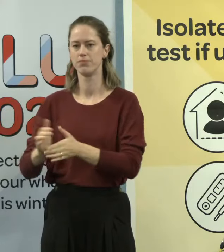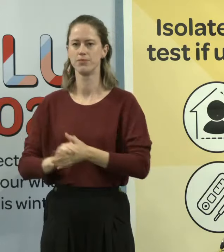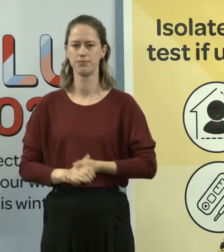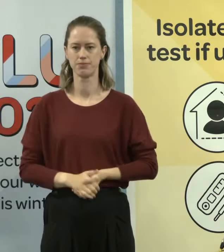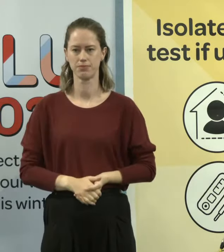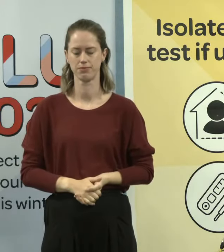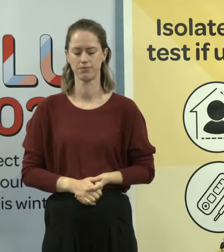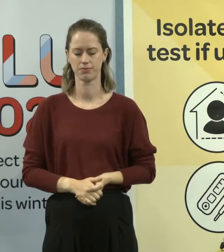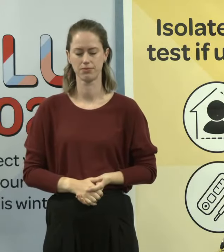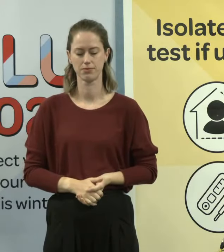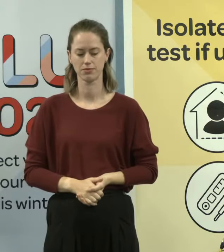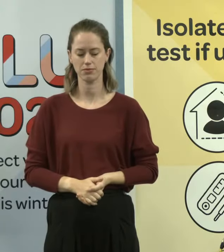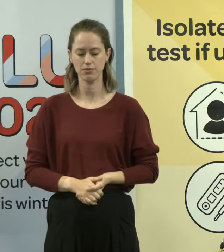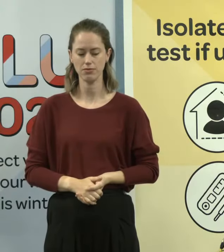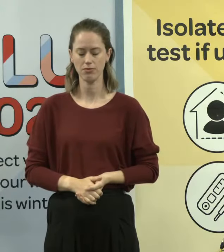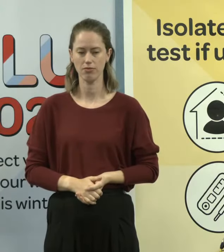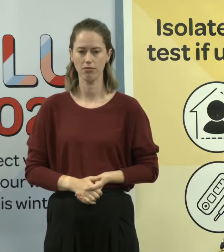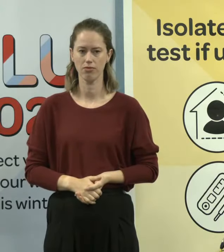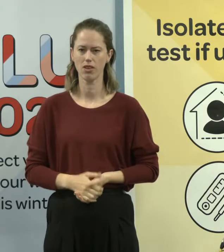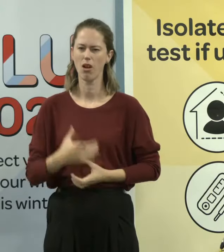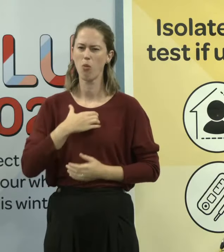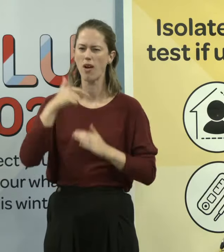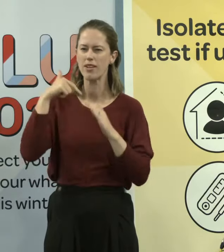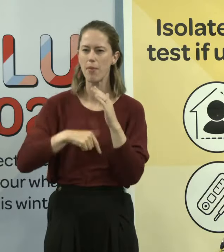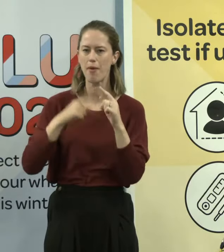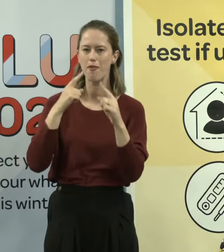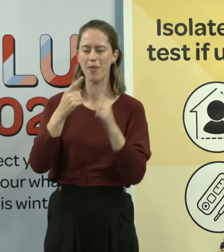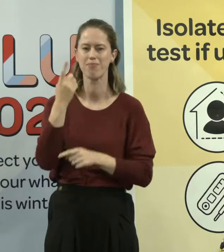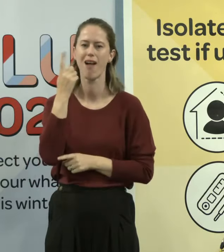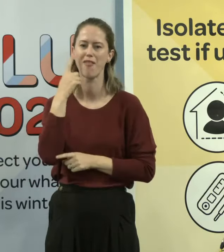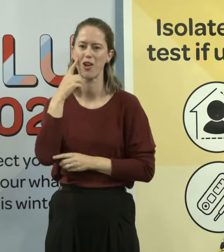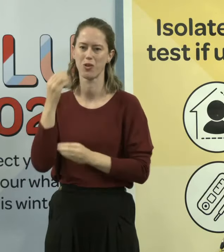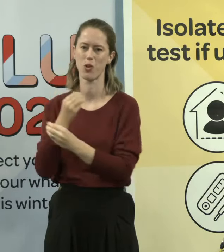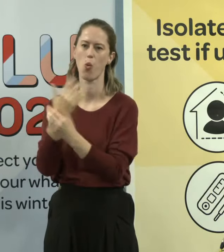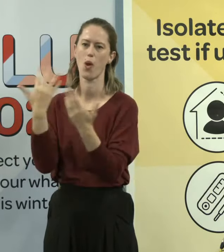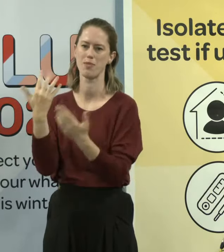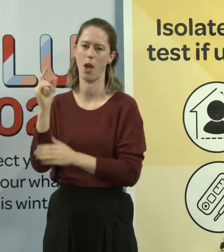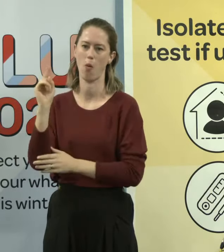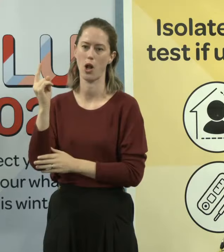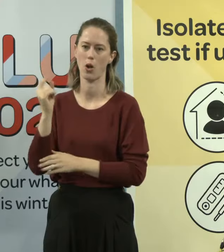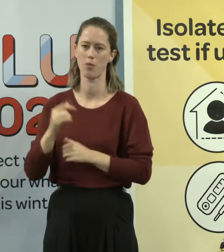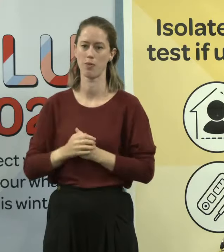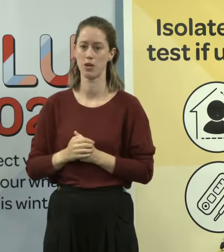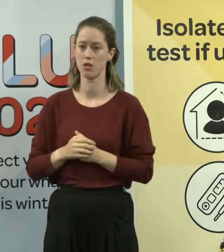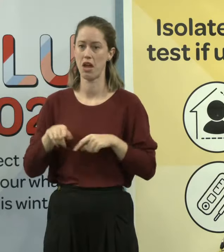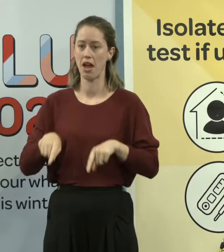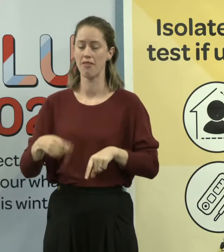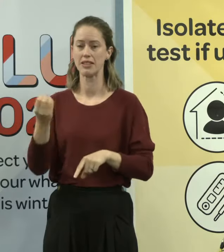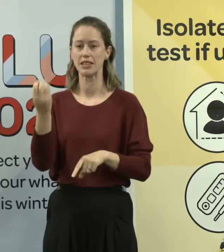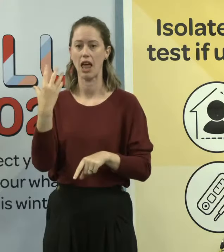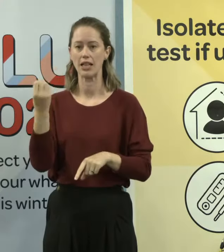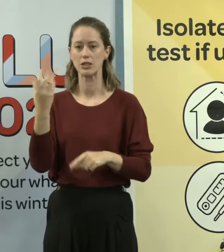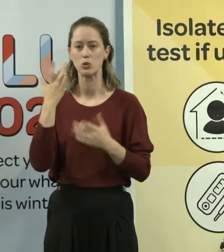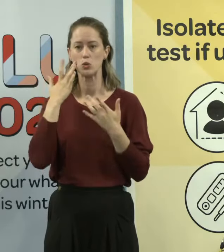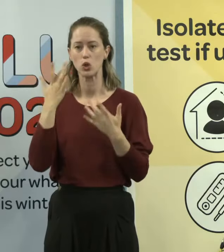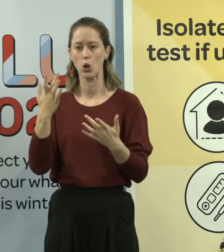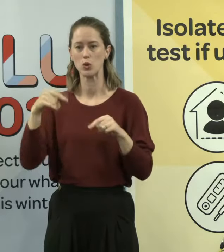pera tonu, ki nga whanau, ki nga